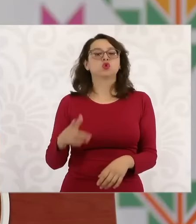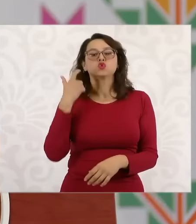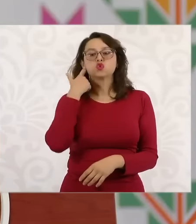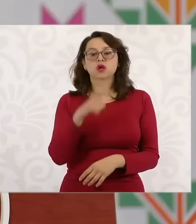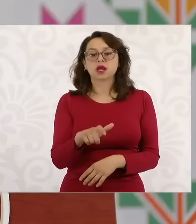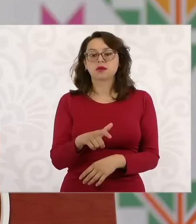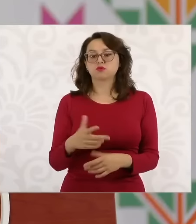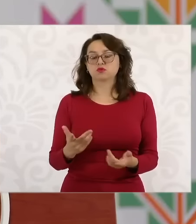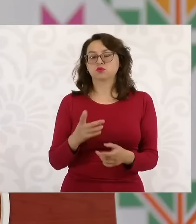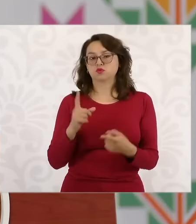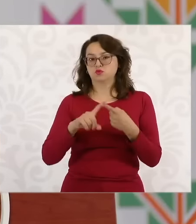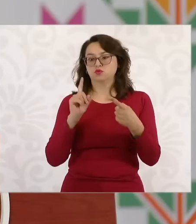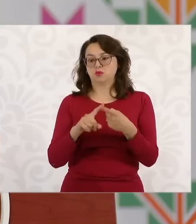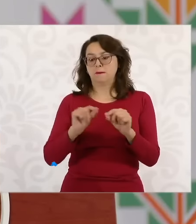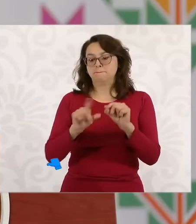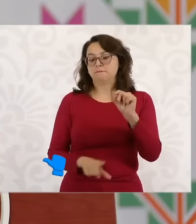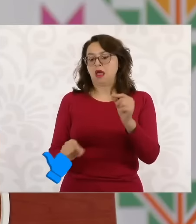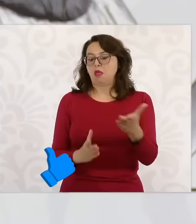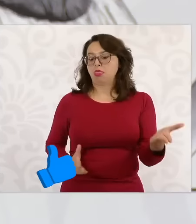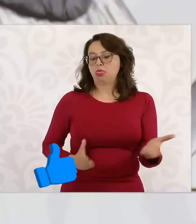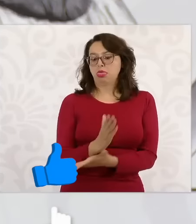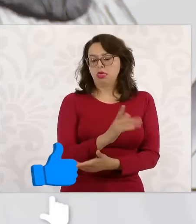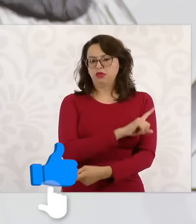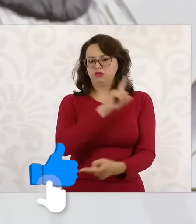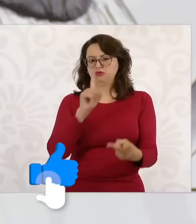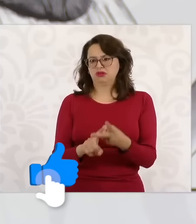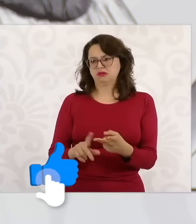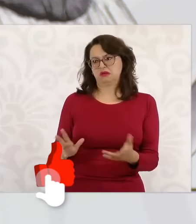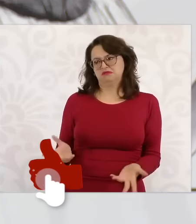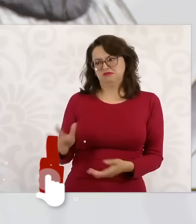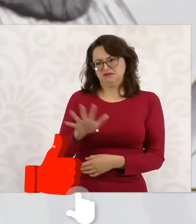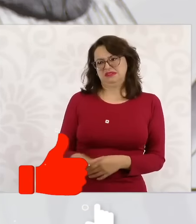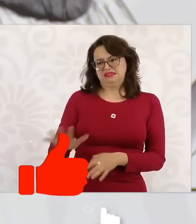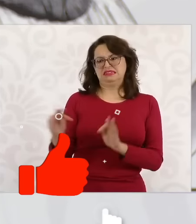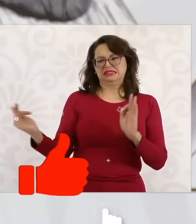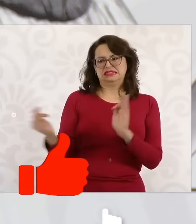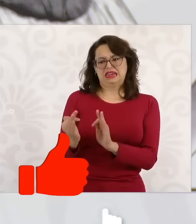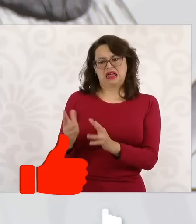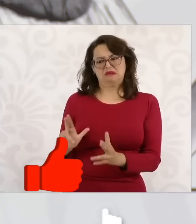nuestra soberanía, ni tampoco que haya este tipo de operaciones en la zona económica, precisamente